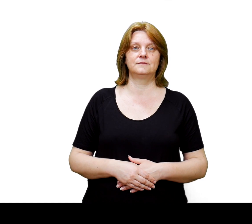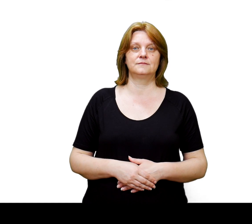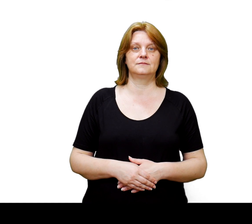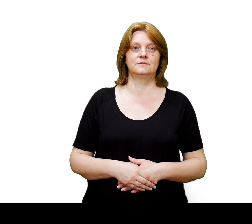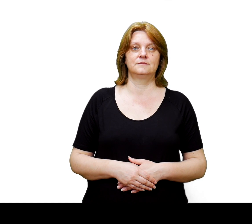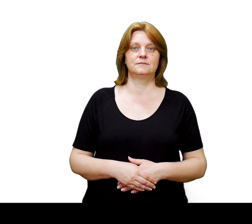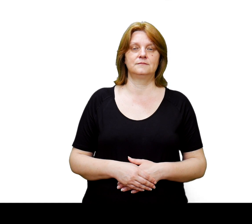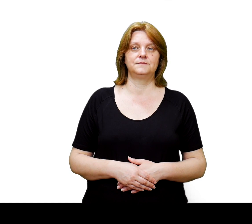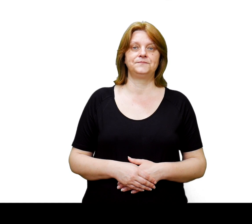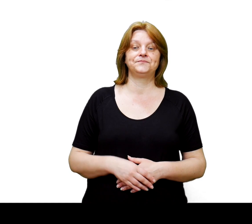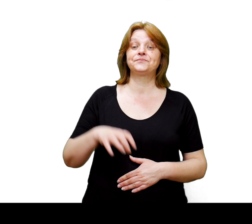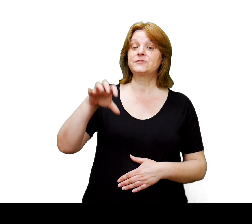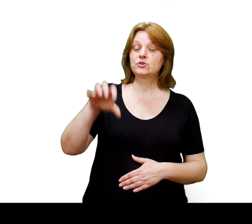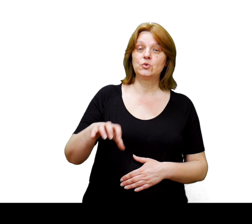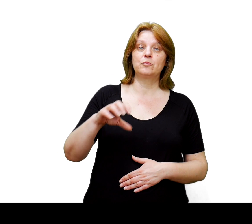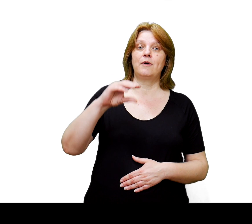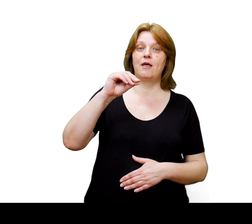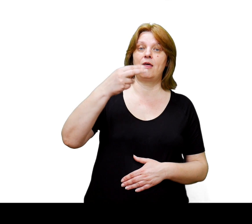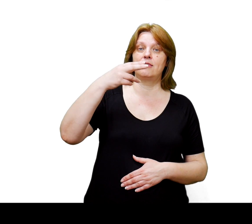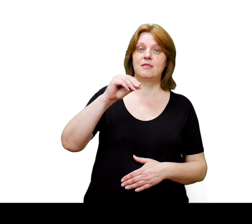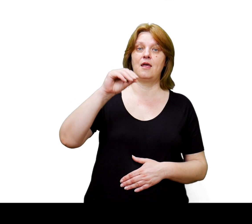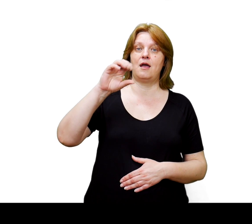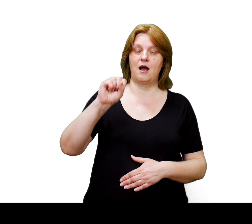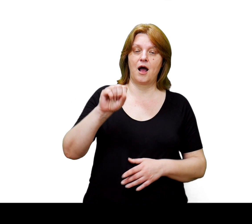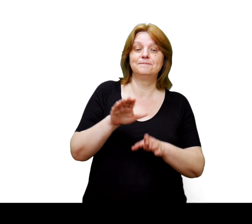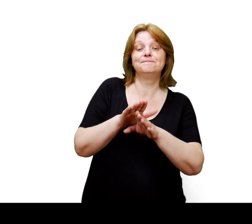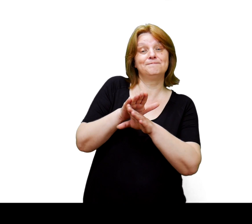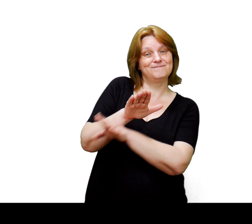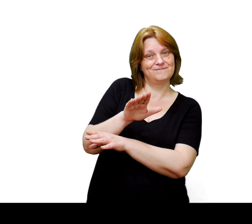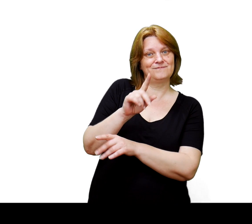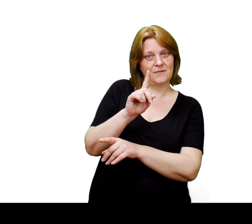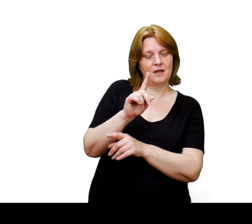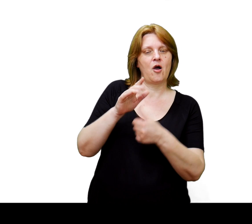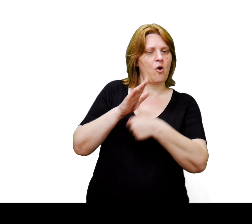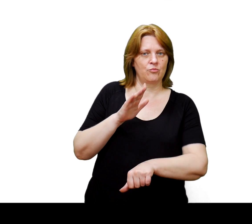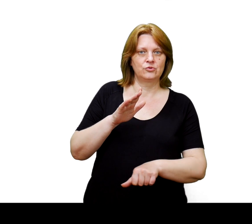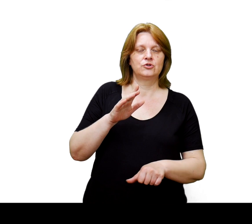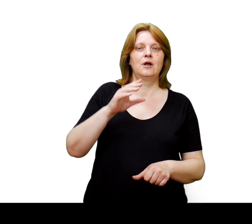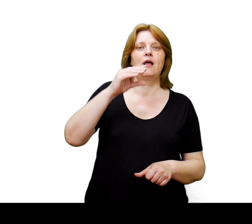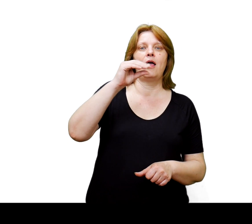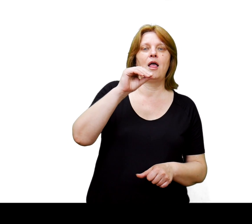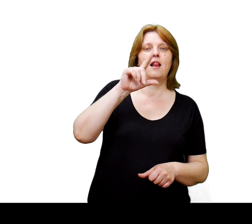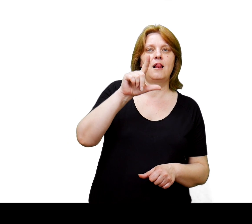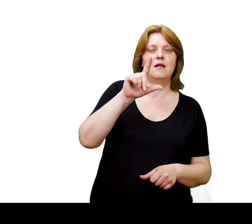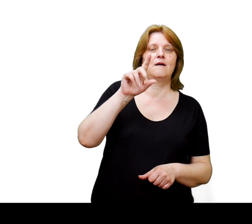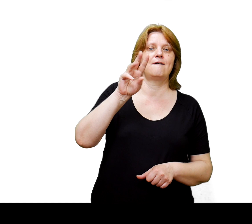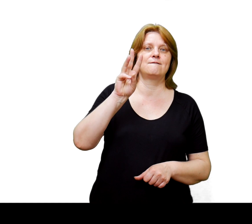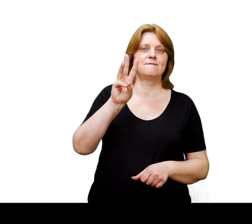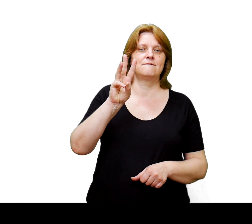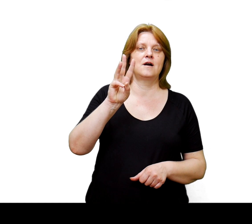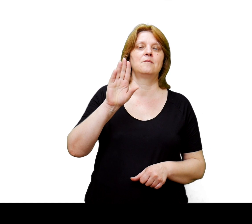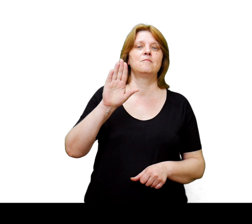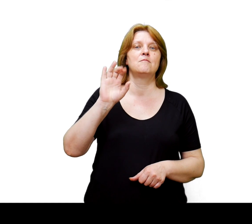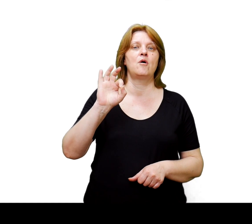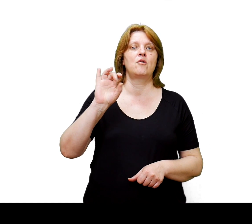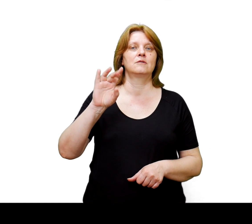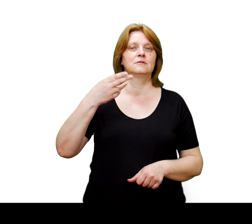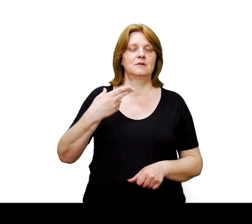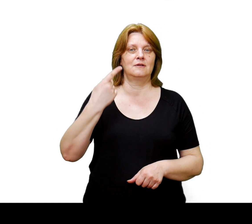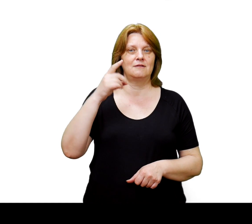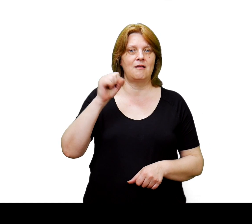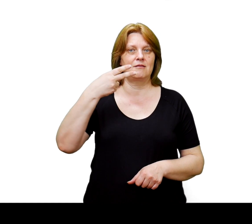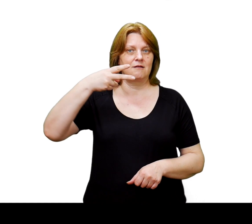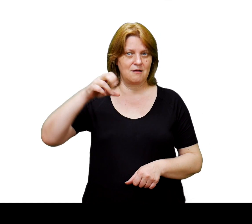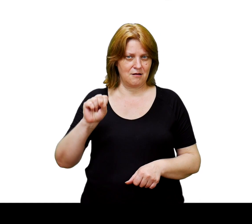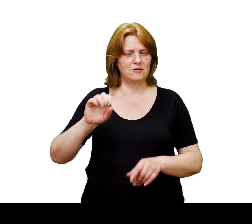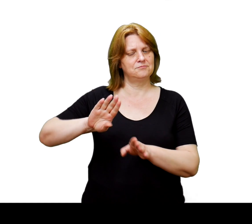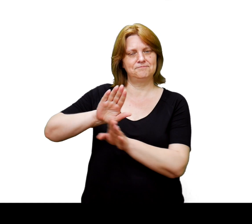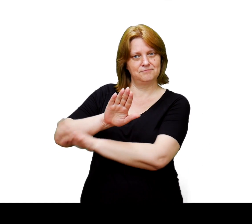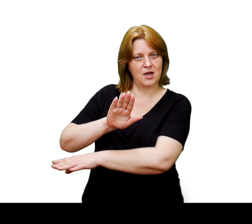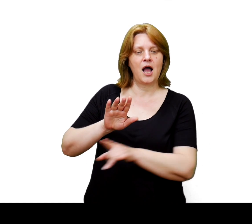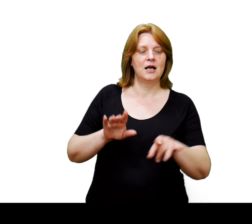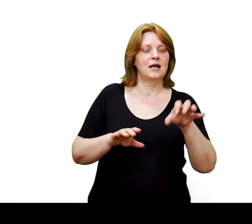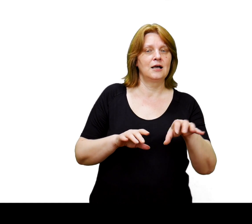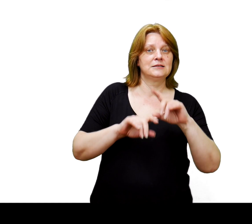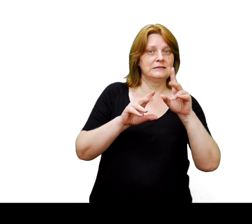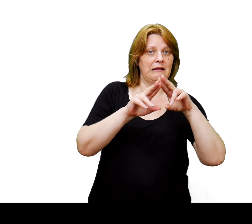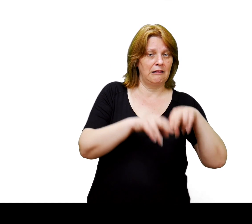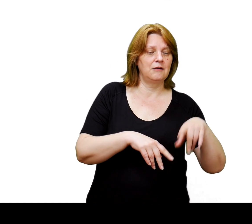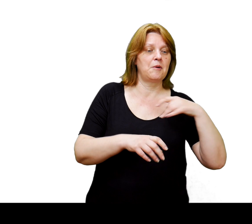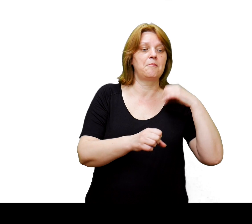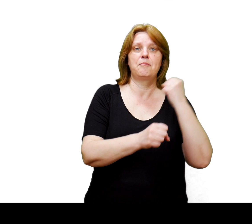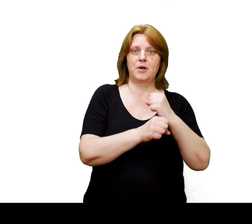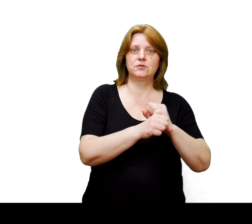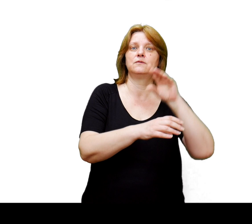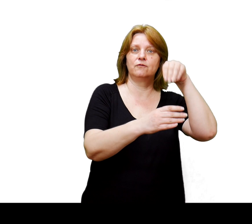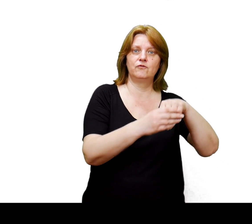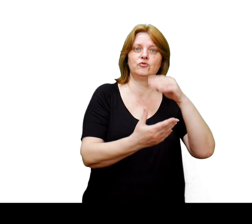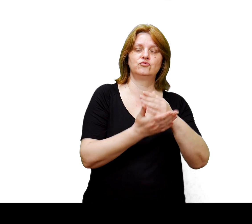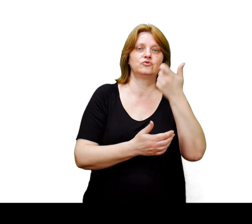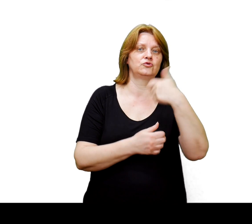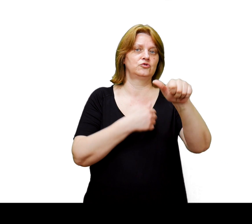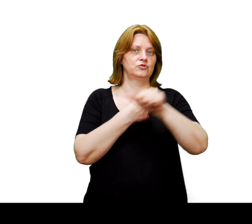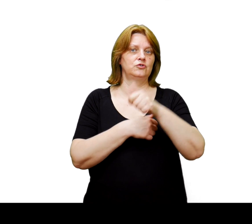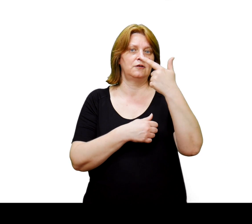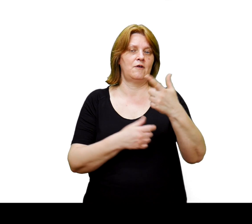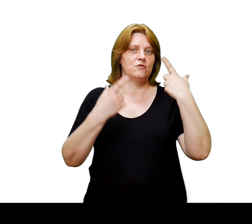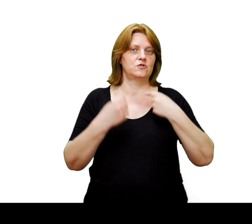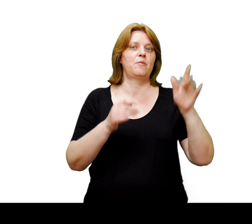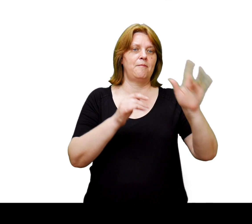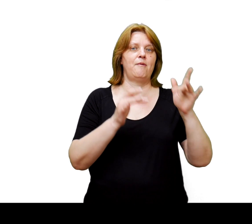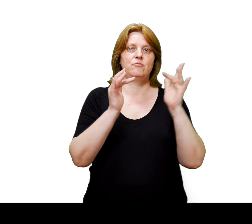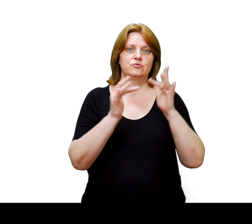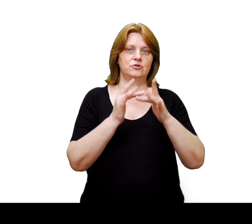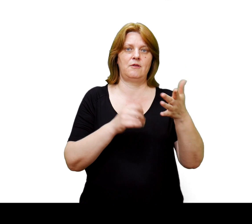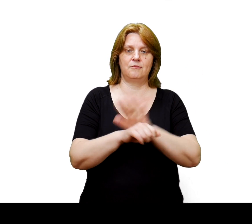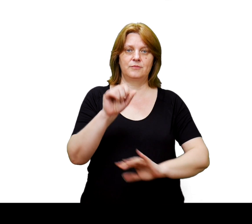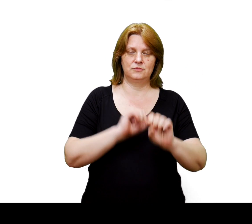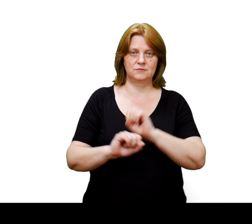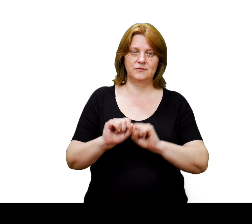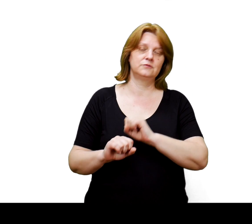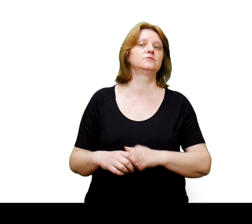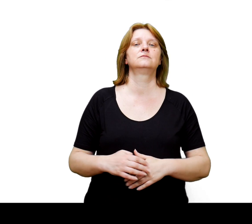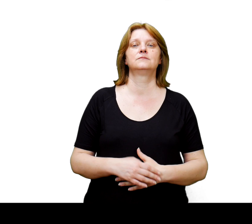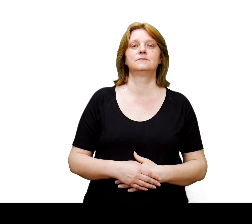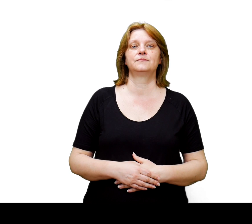W Grupie Enea, wyłączając LW Bogdankę, pracują już 162 osoby z orzeczeniem o niepełnosprawności.